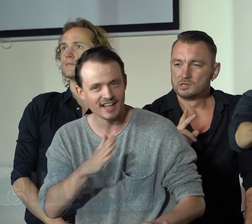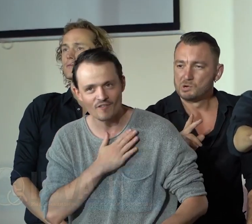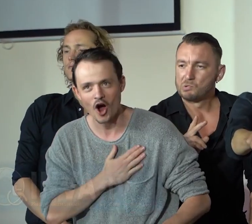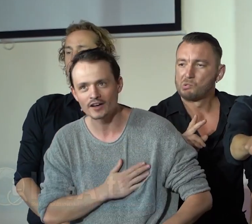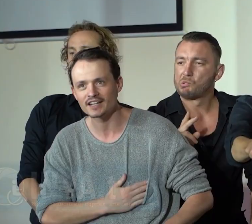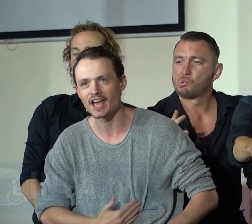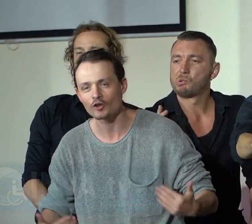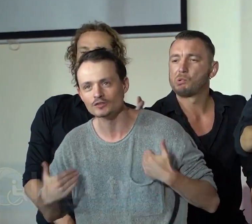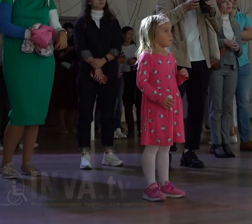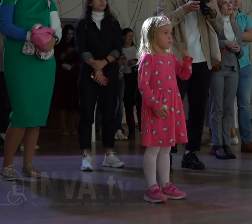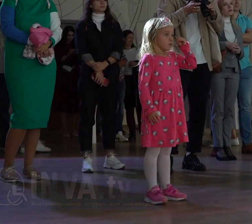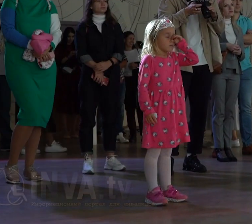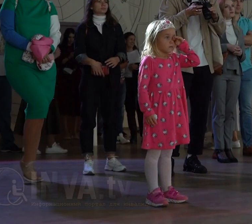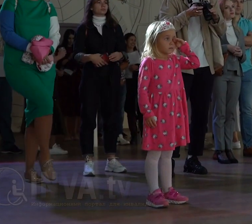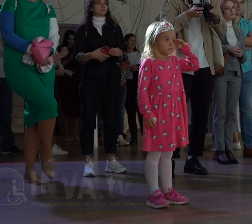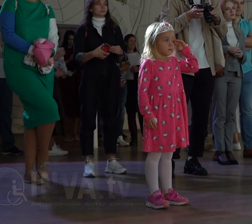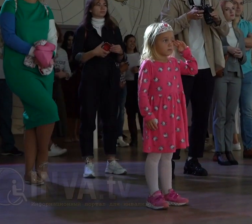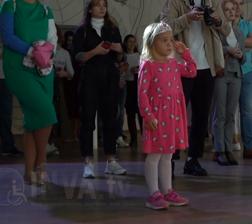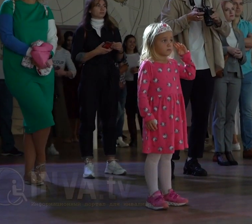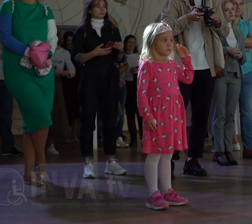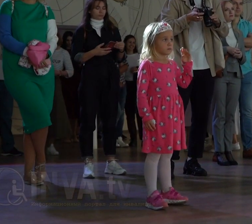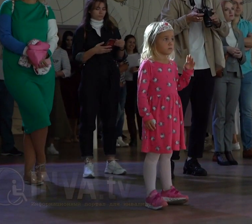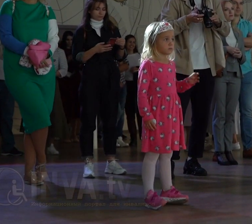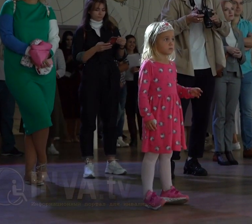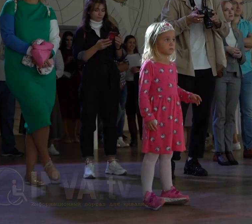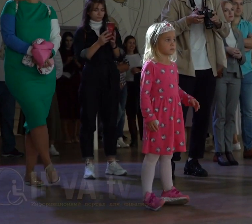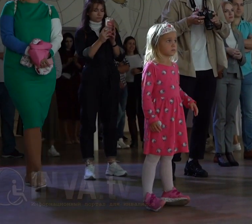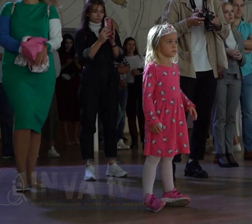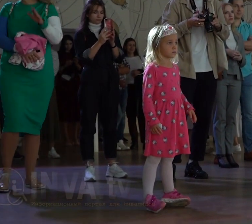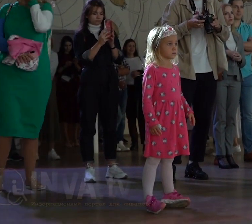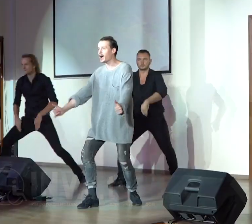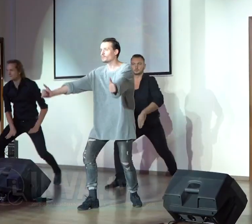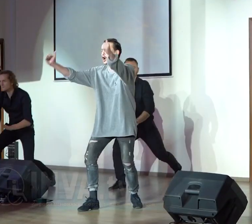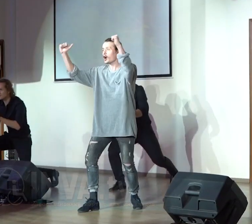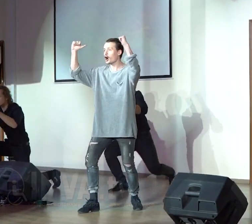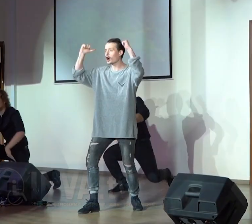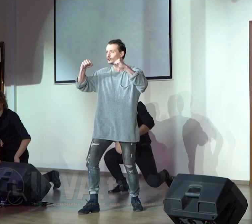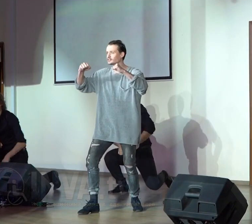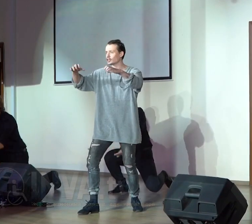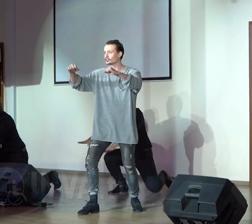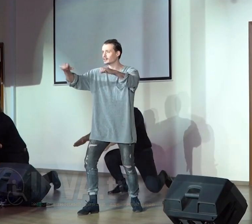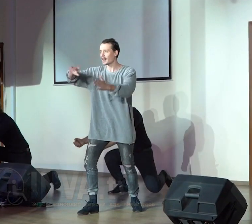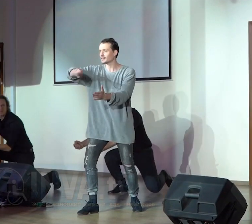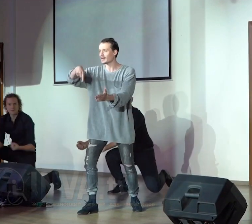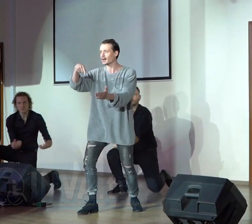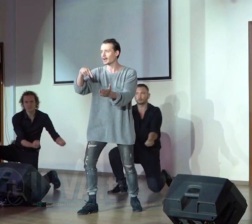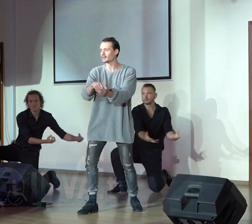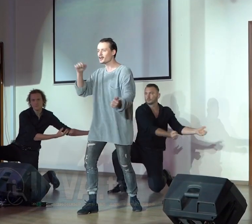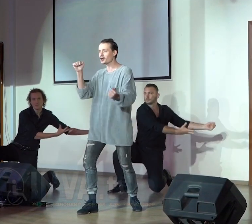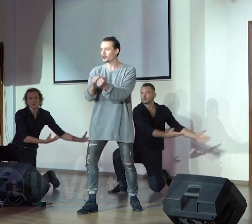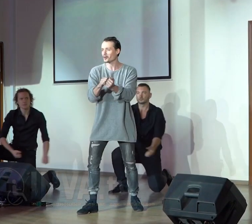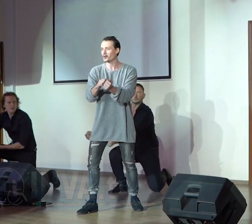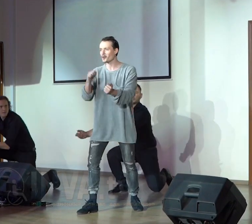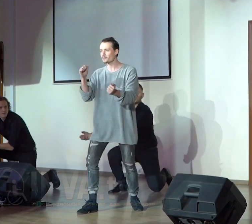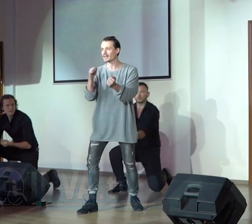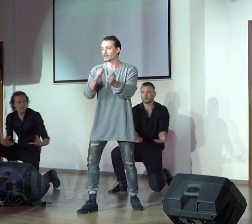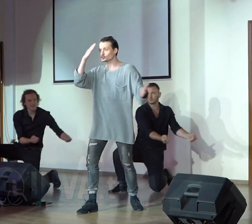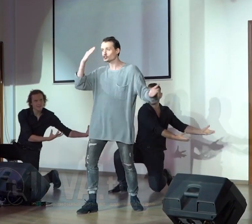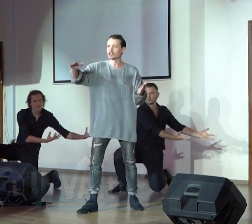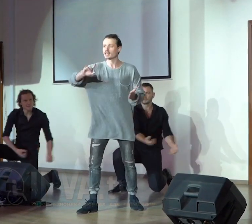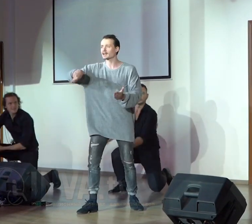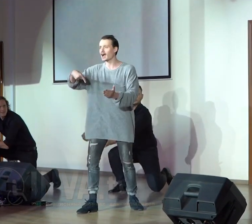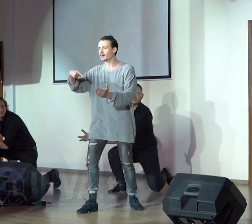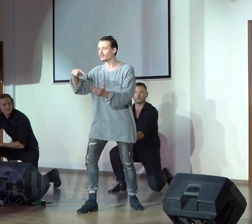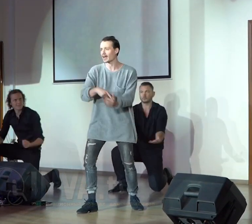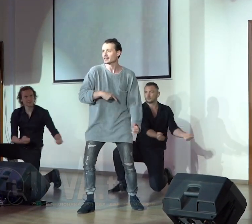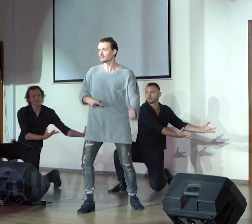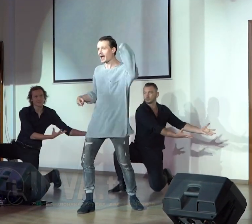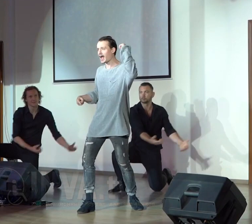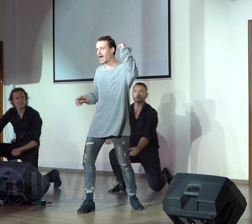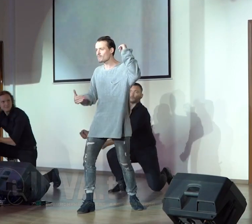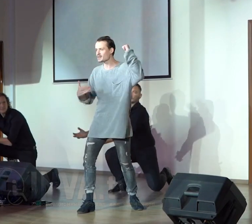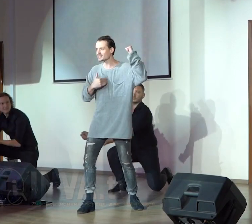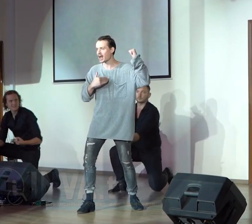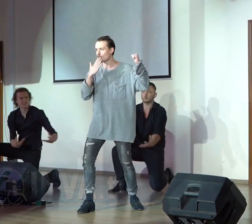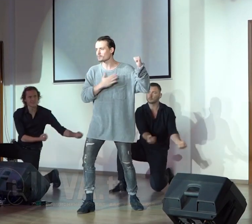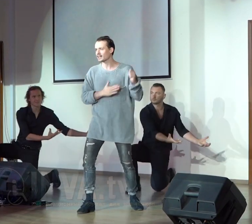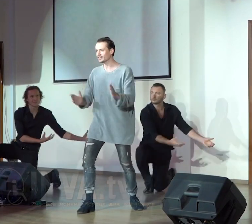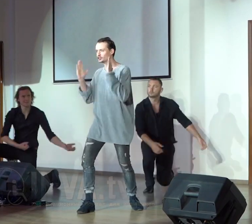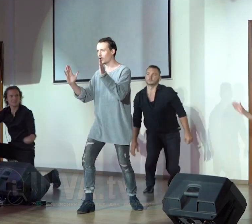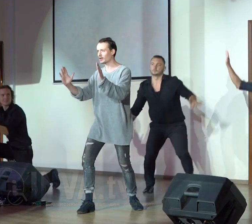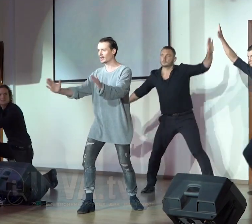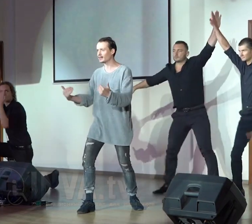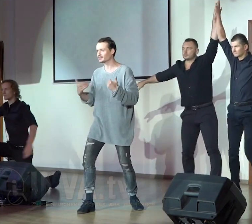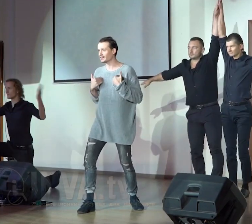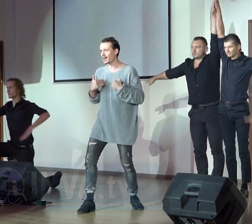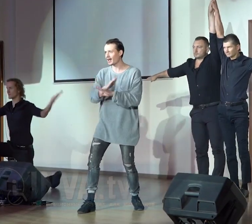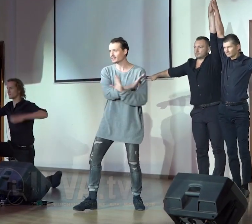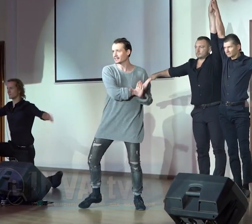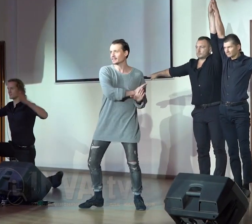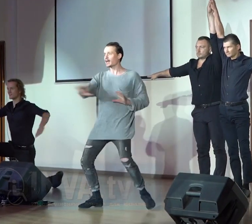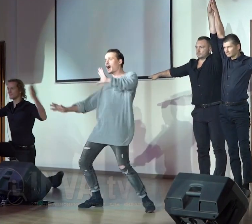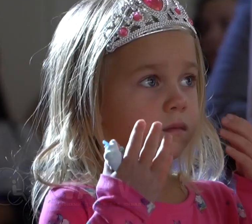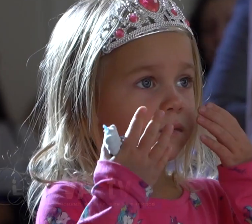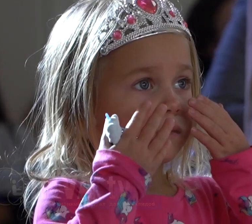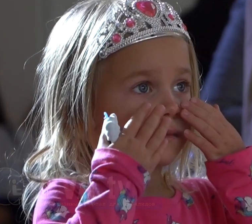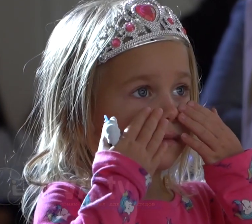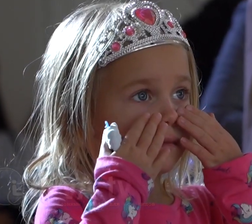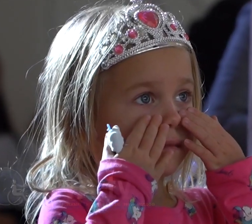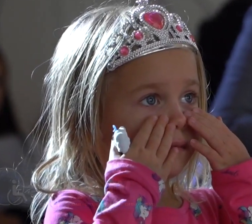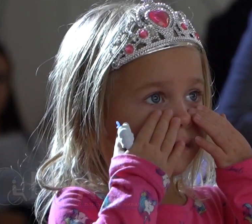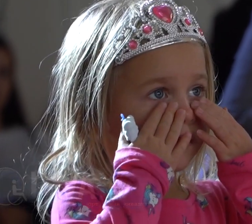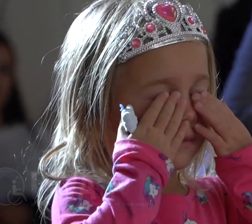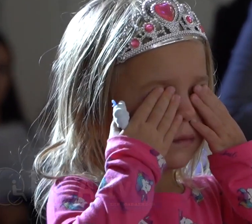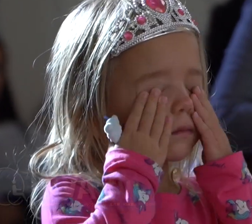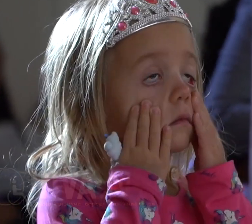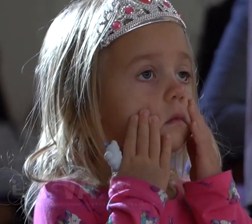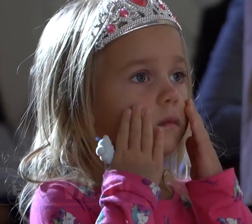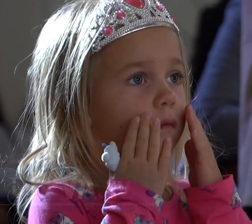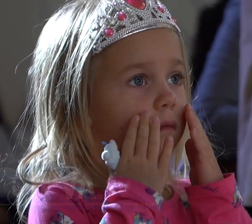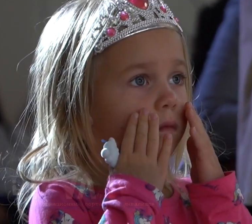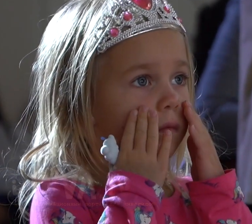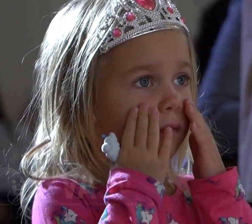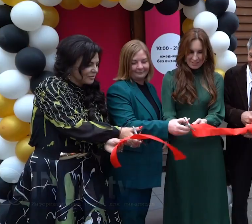артистов театра «Недослов»… ЛАЙФ